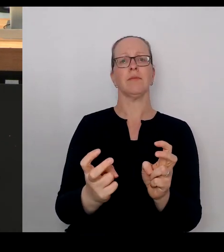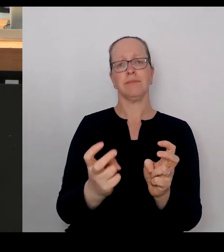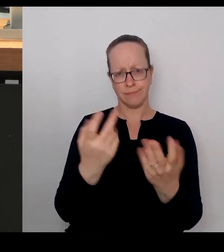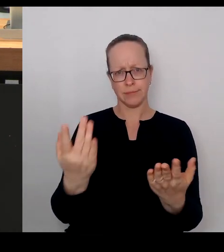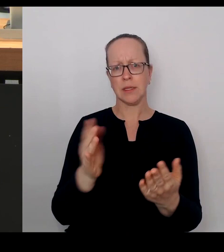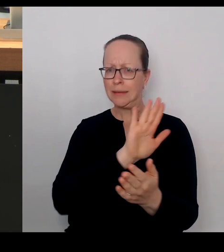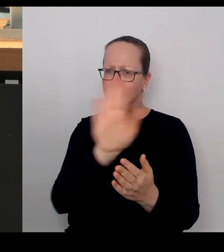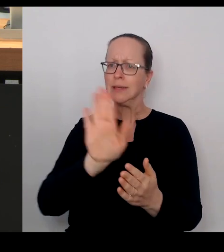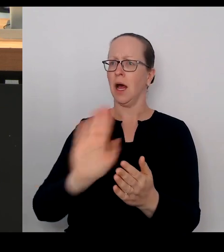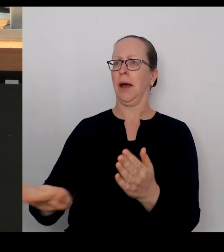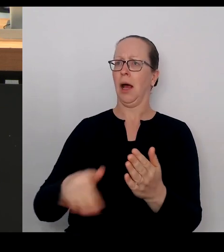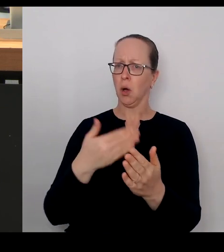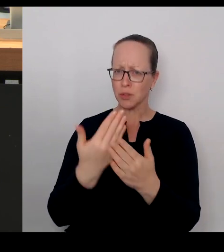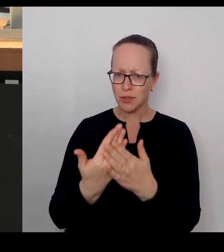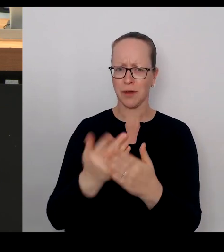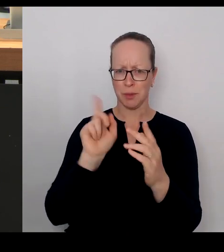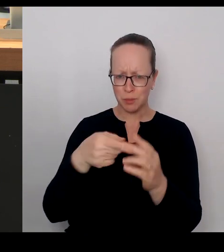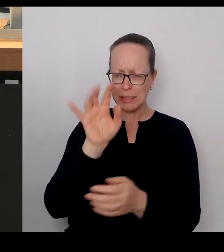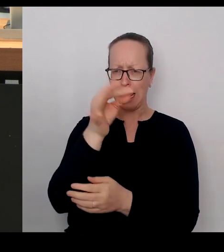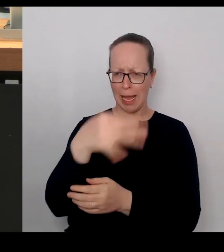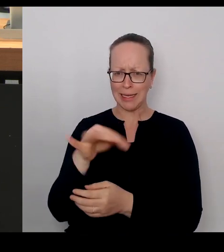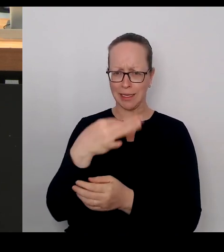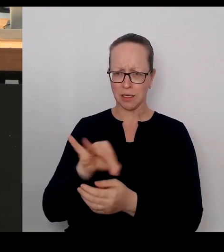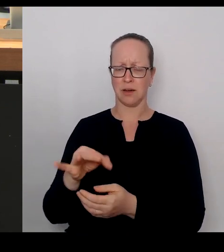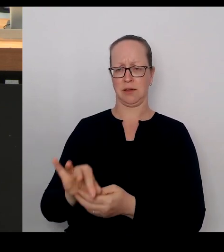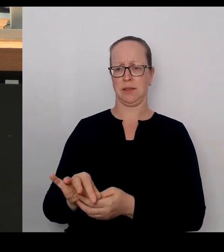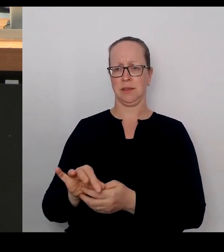lösen das soziale Pflegeversprechen ein. Vielen Dank!